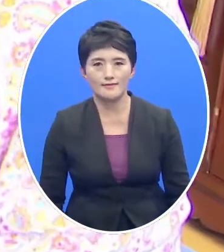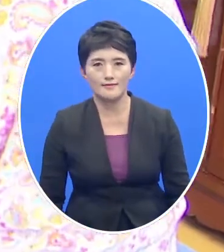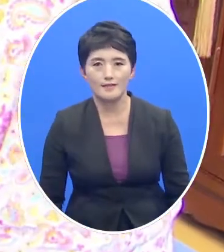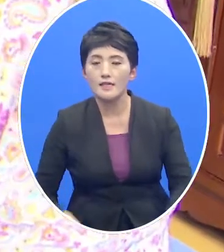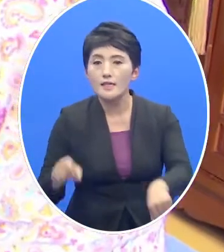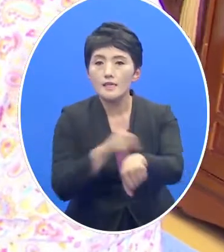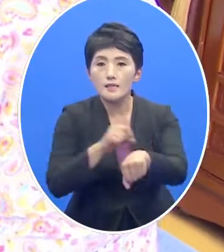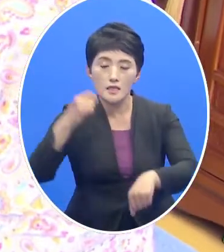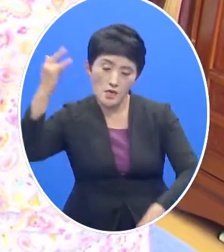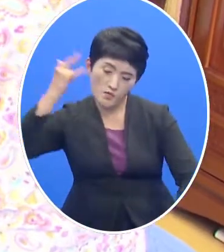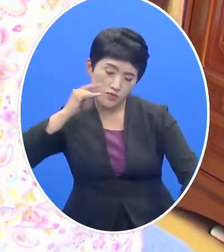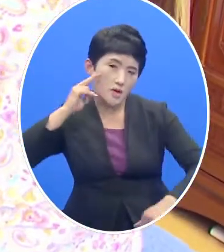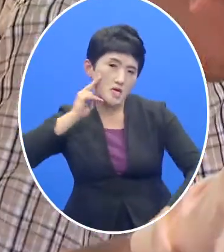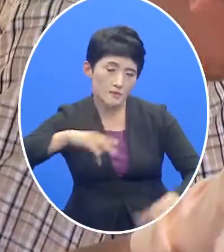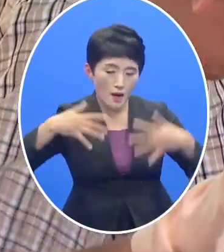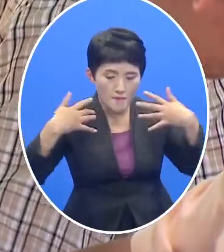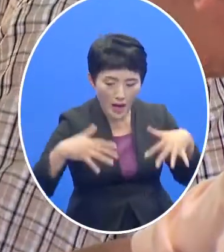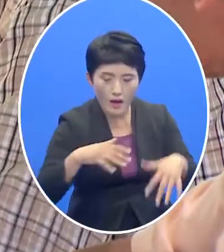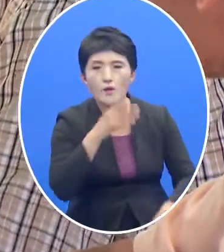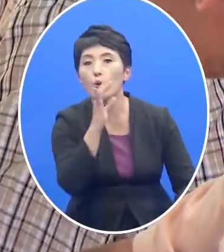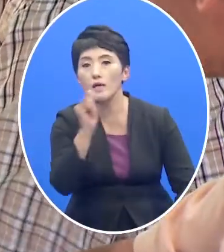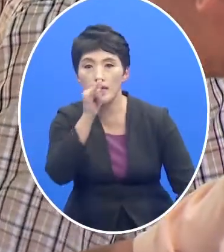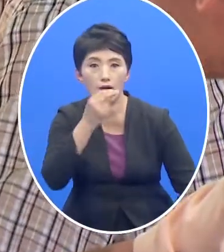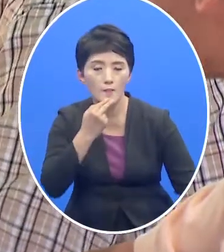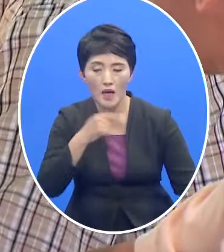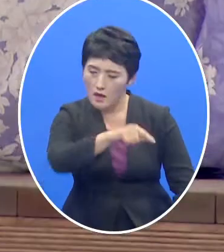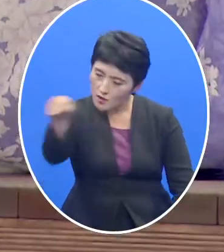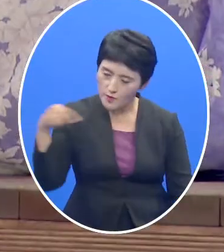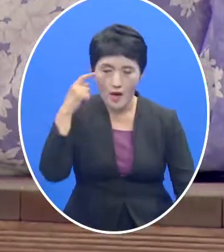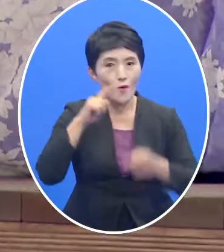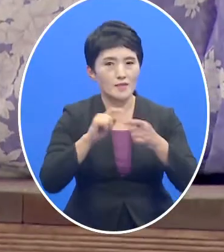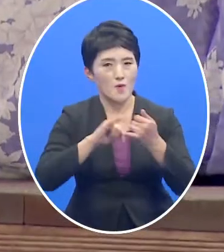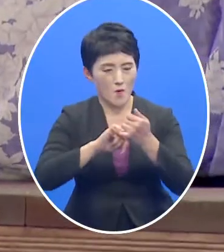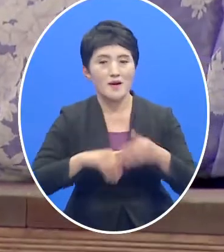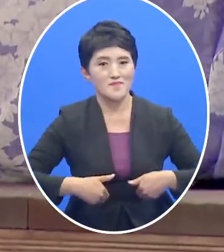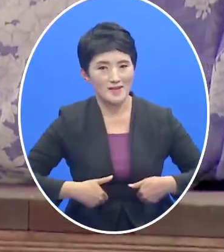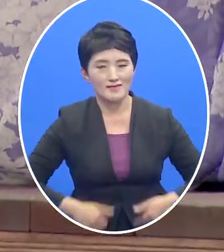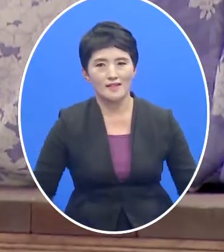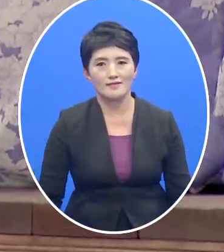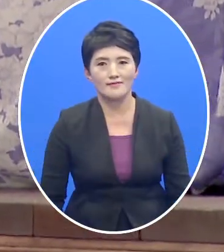특히 폭염에 취약한 어르신들은 주위분들의 관심이 꼭 필요합니다